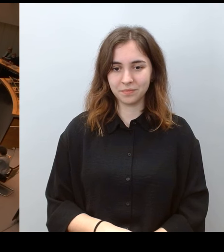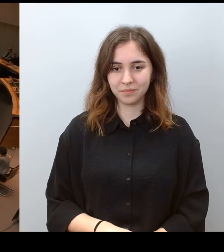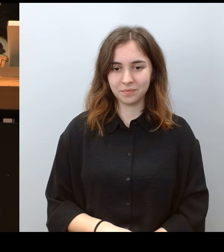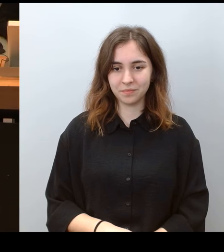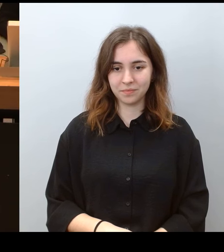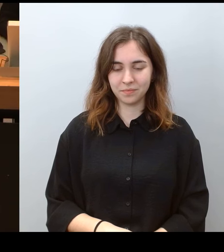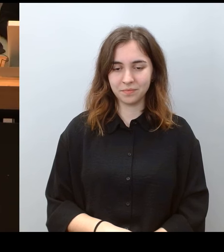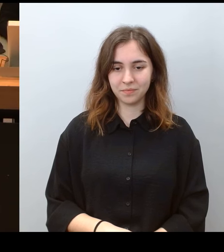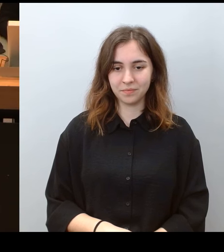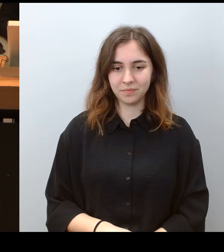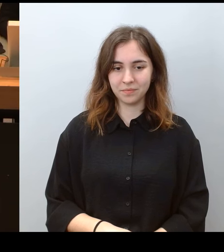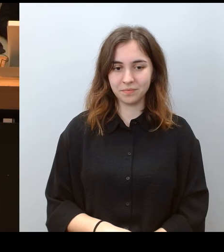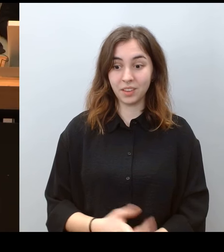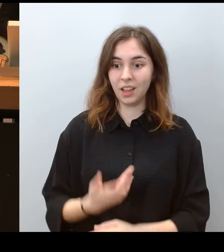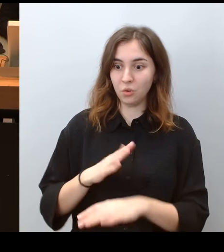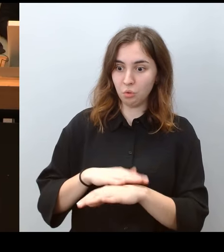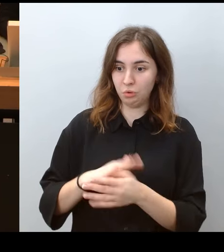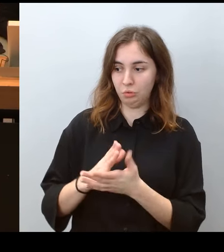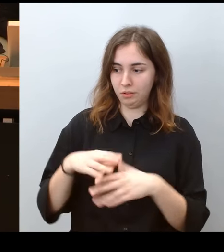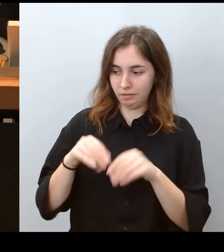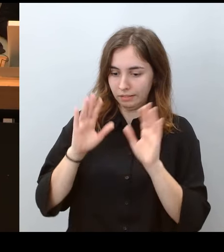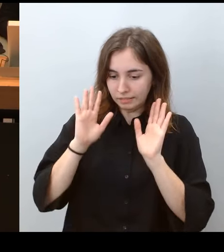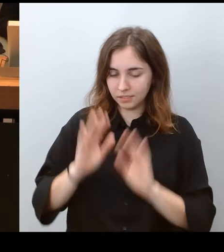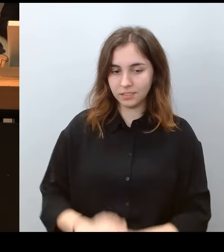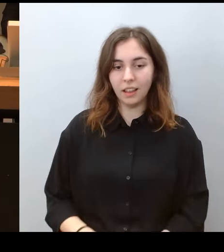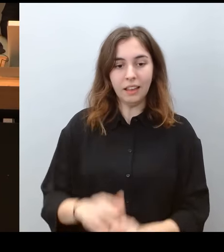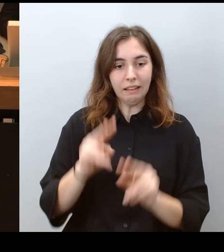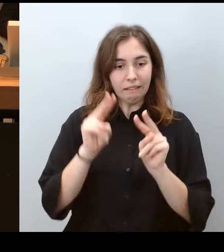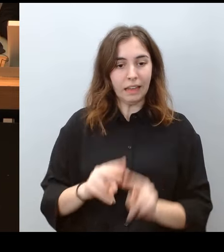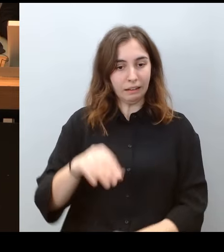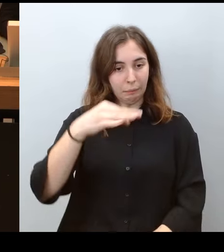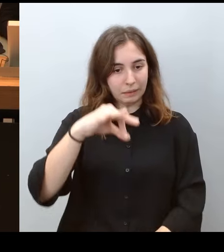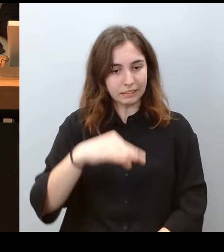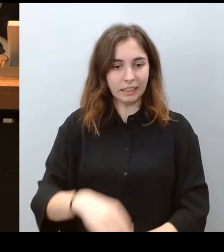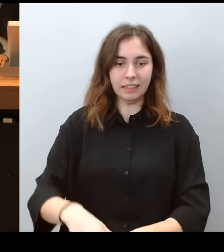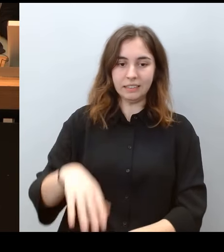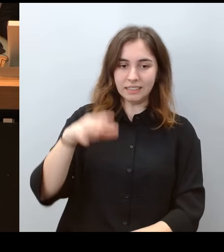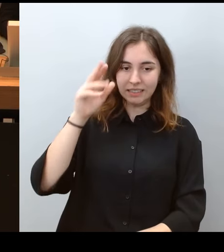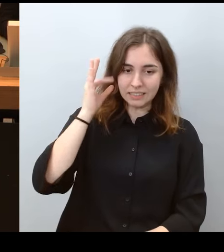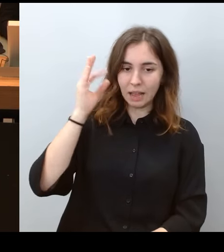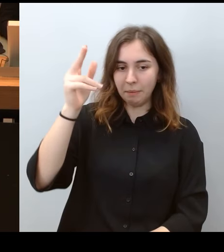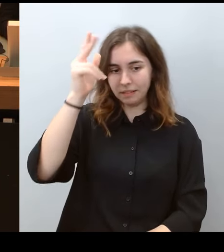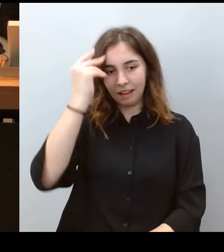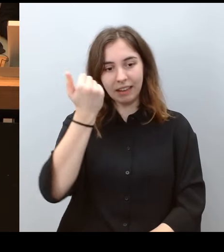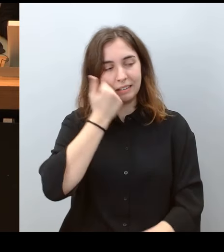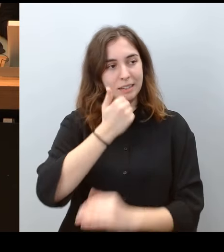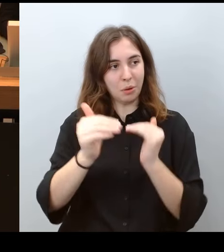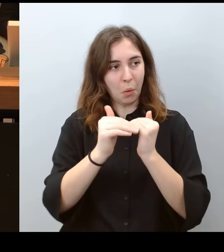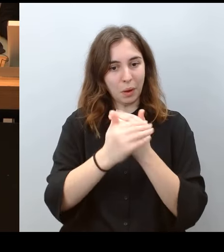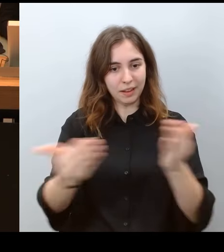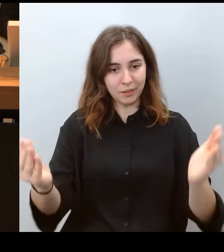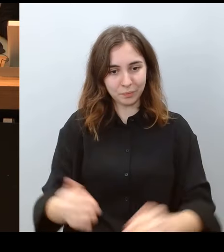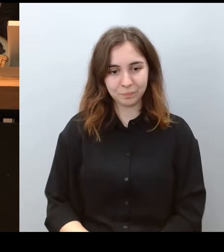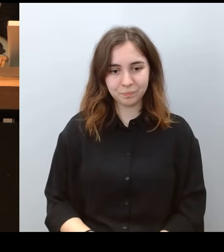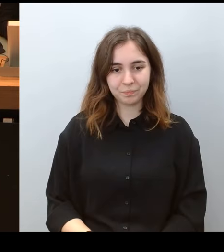Sehr geehrter Herr Präsident! Sehr geehrte Damen und Herren! Liebe Kolleginnen und Kollegen Seit 2016 darf ich die Menschen aus meinem Wahlkreis hier